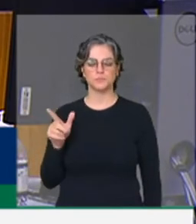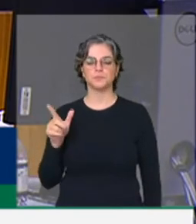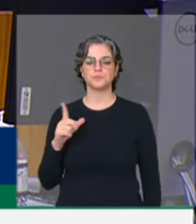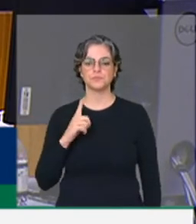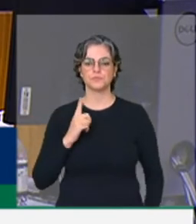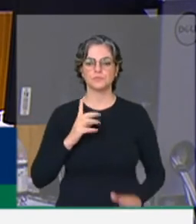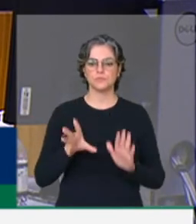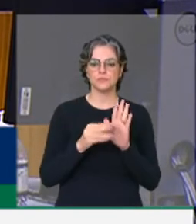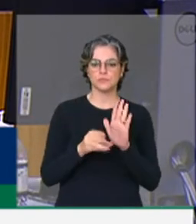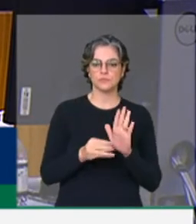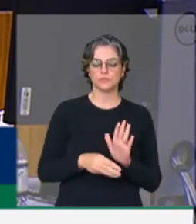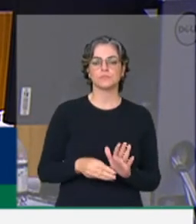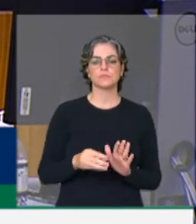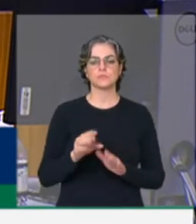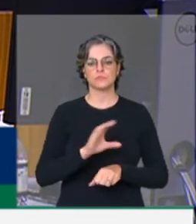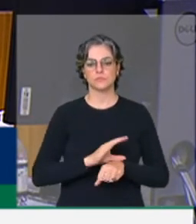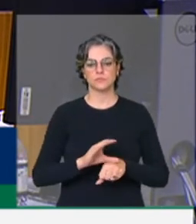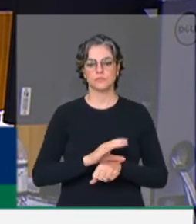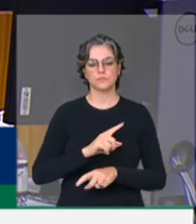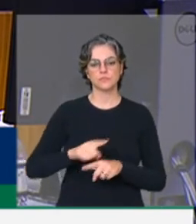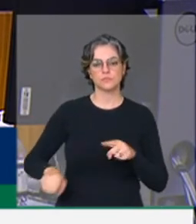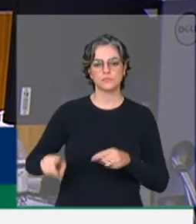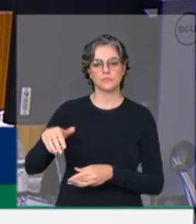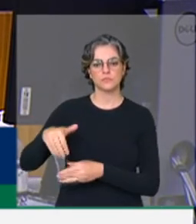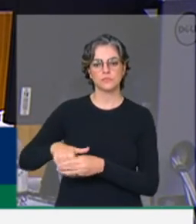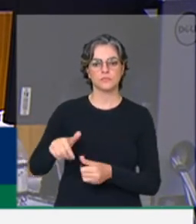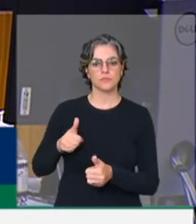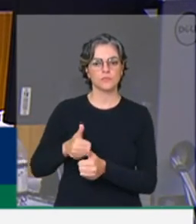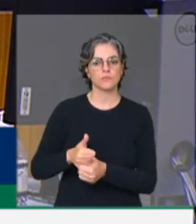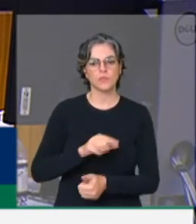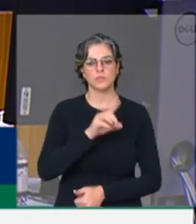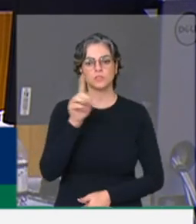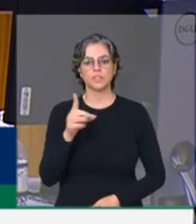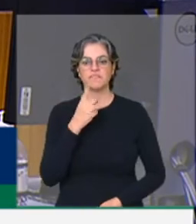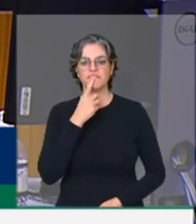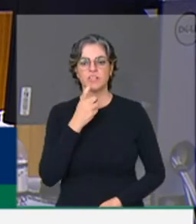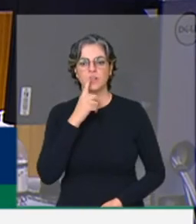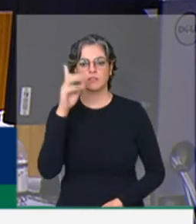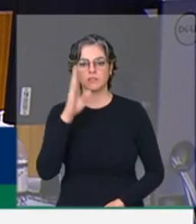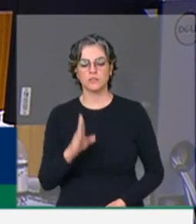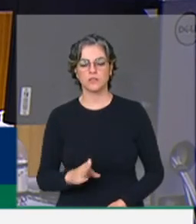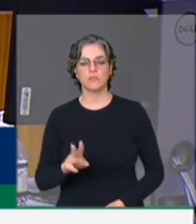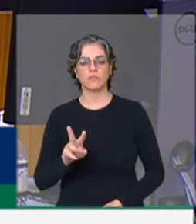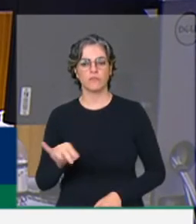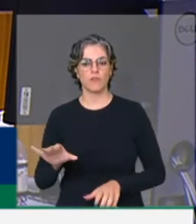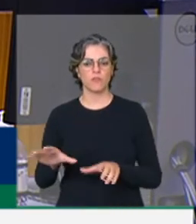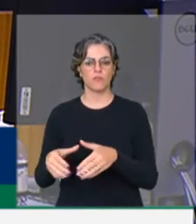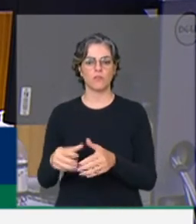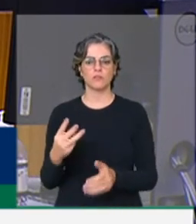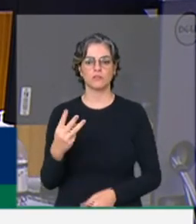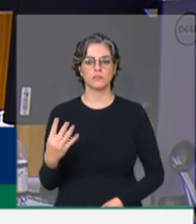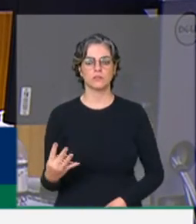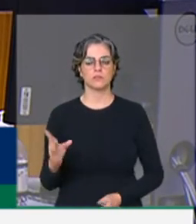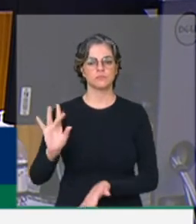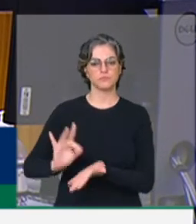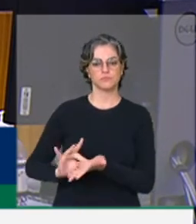125-A/2011 DO SR. CLAIRP E OUTROS. VEDANDO FERIADO NACIONAL. A COMISSÃO SERÁ COMPOSTA POR 34 MEMBROS TITULARES E IGUAL NÚMERO DE